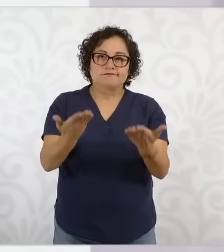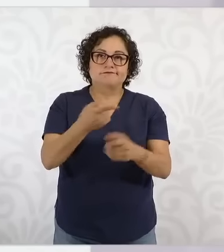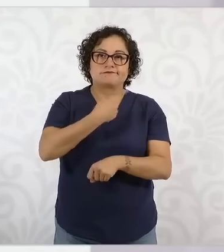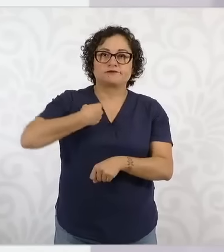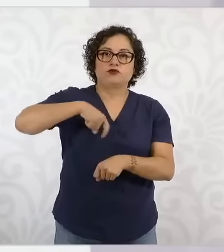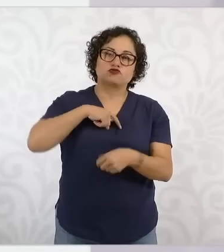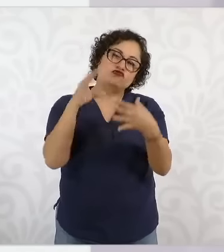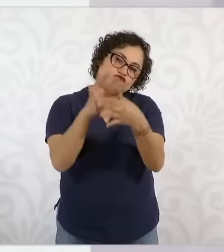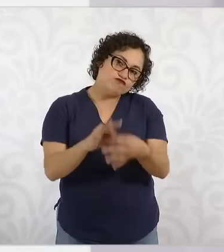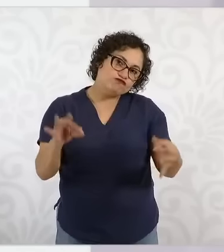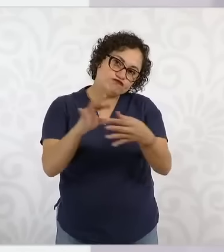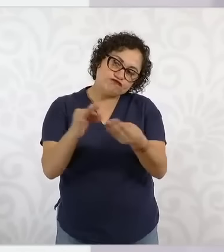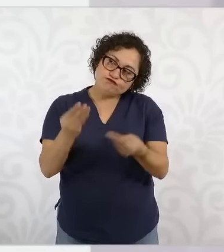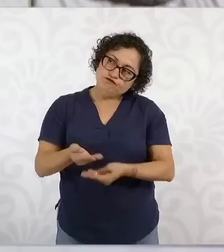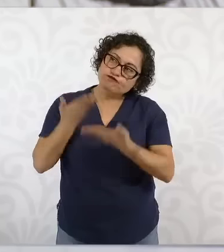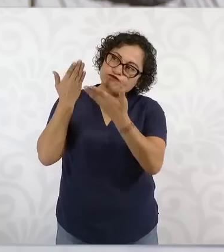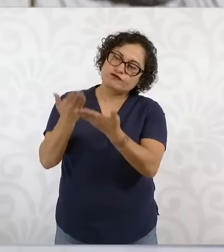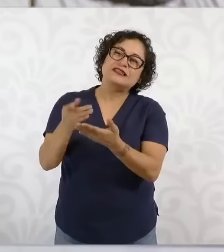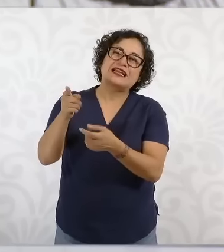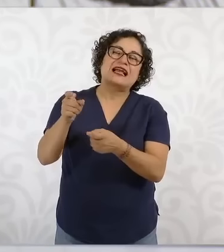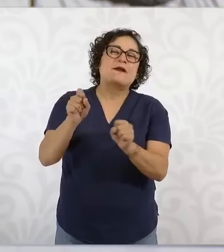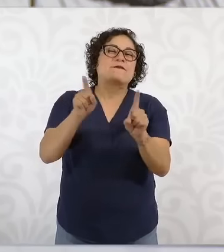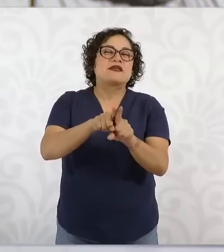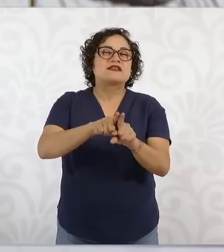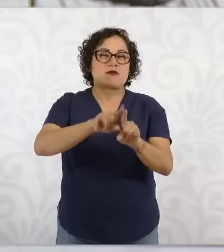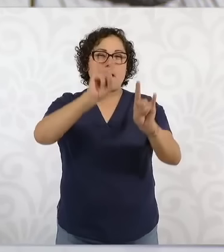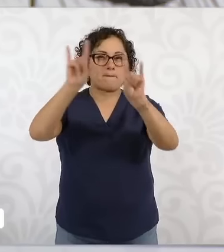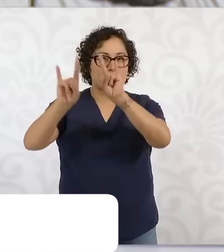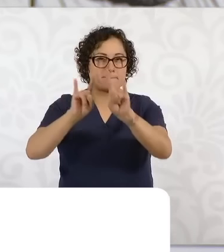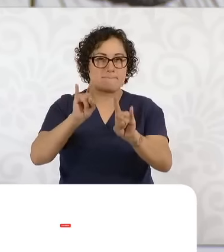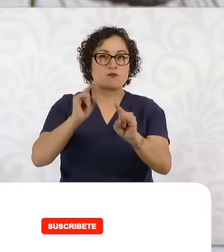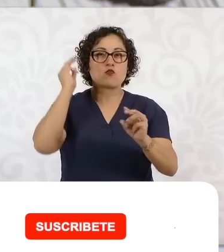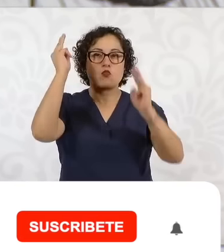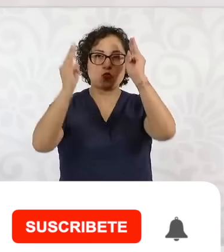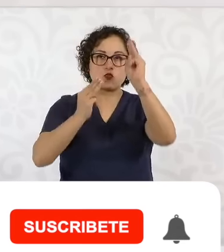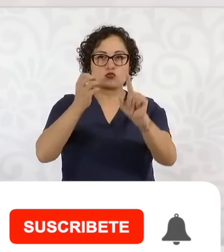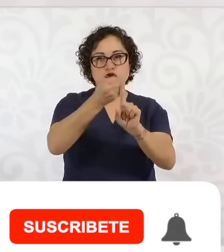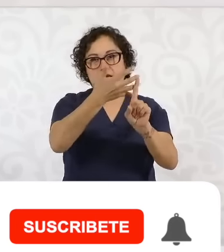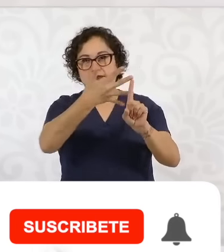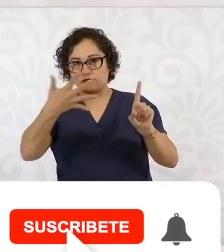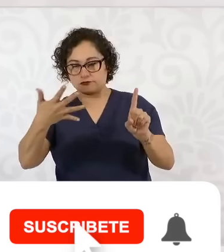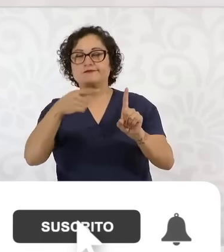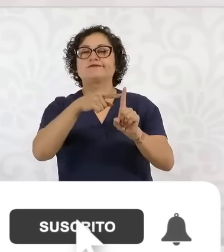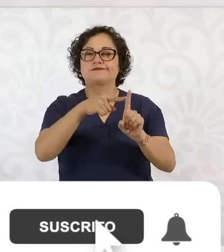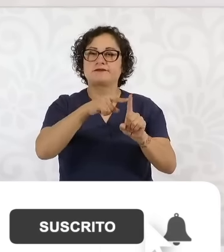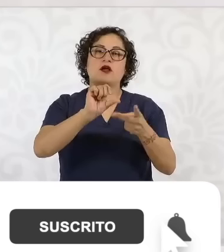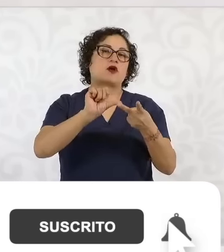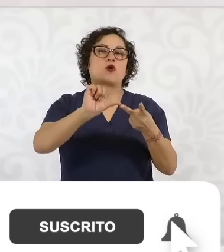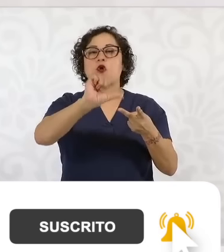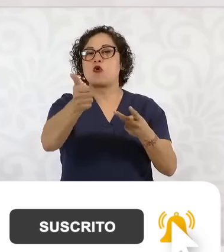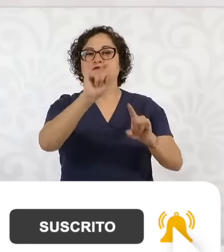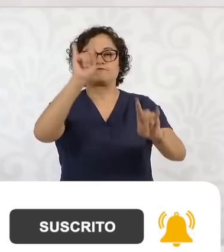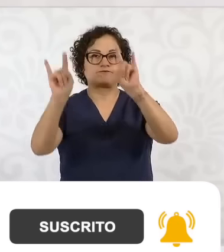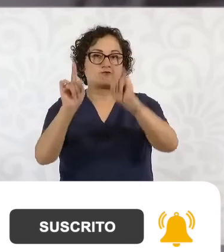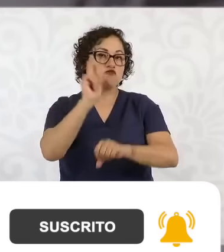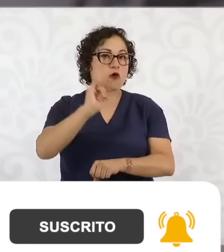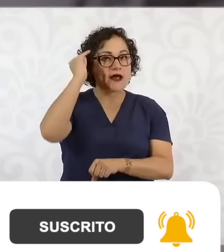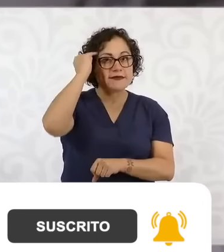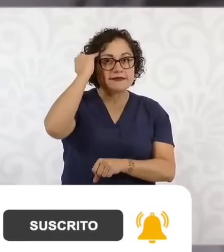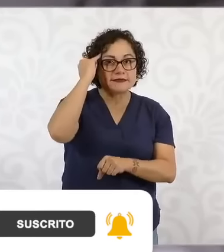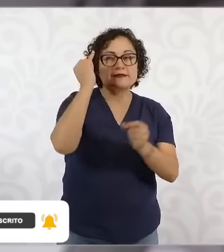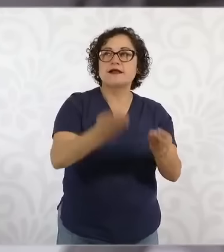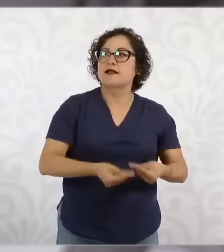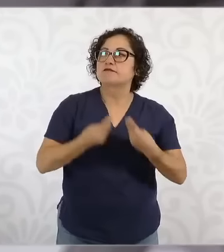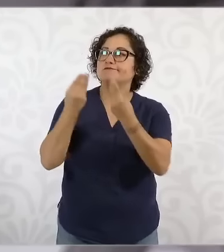una de del Museo de Antropología y otra de Mujeres Indígenas, pues hay una actitud del